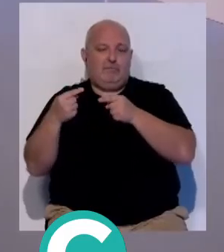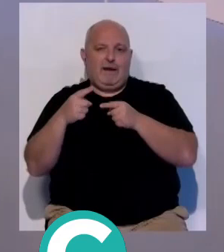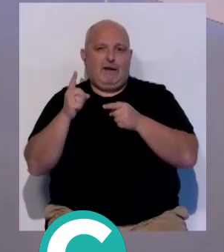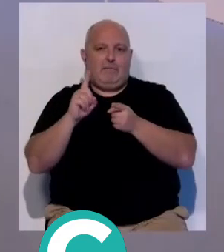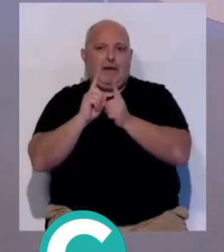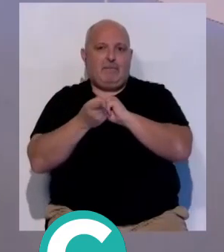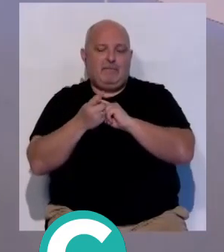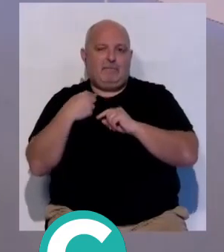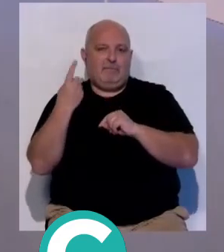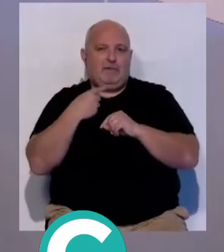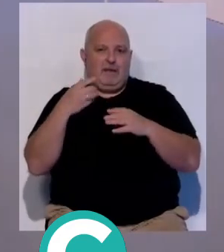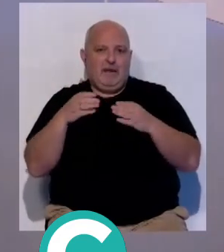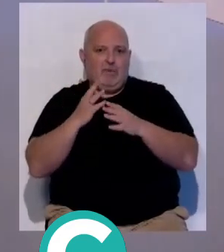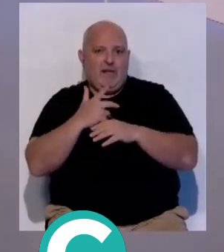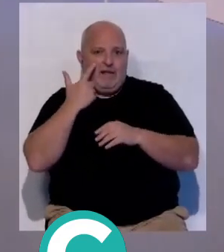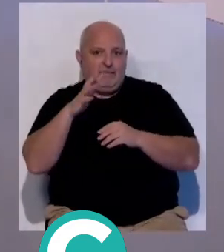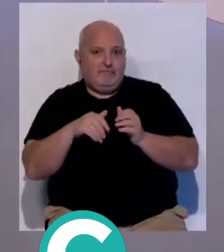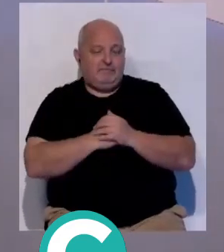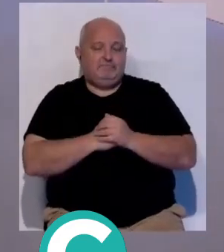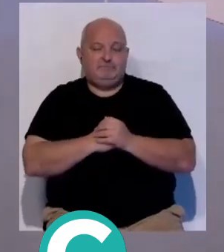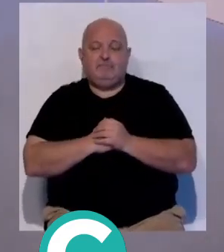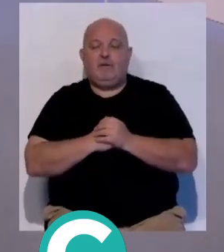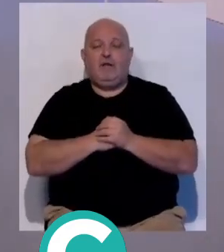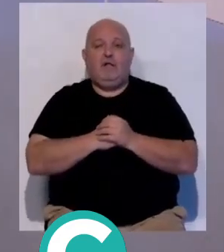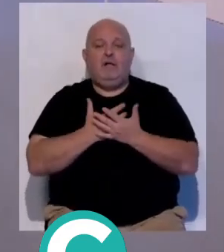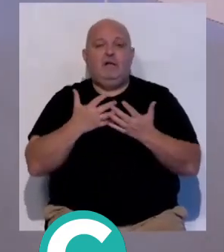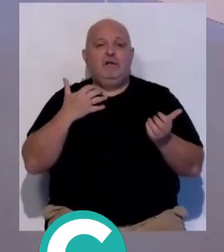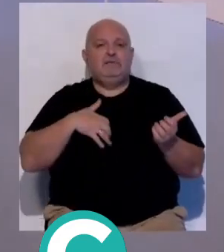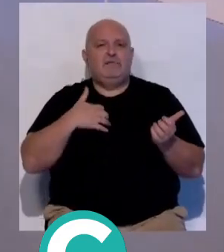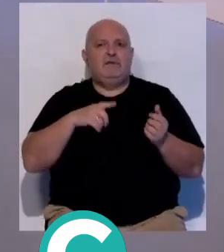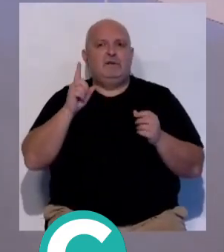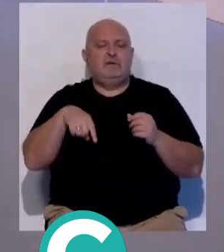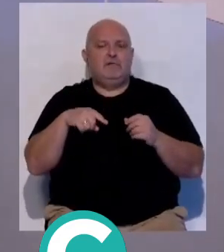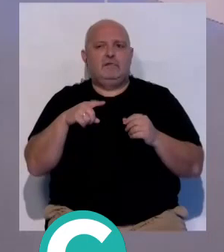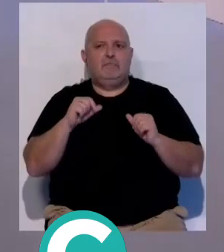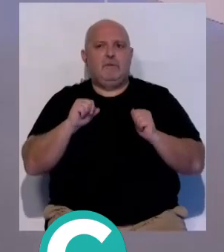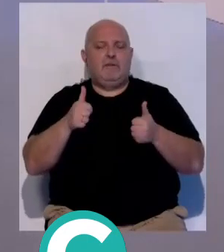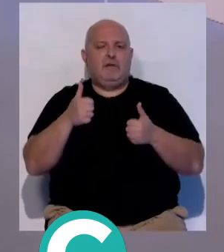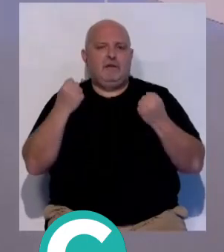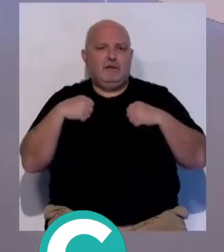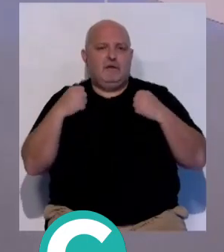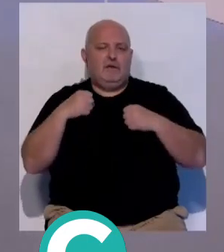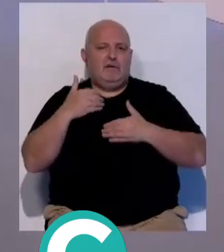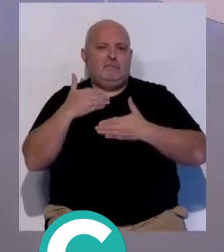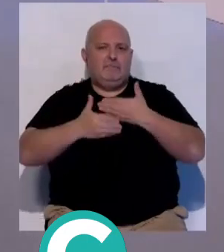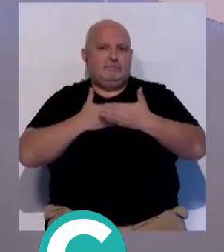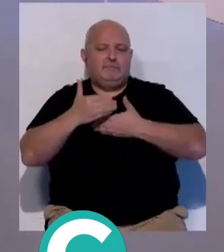de su vestuario Así es eso sí también en Sevilla puede empezar a entrenar seguramente no como el